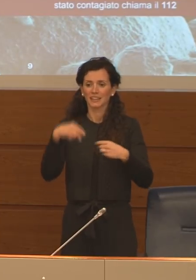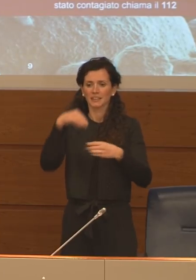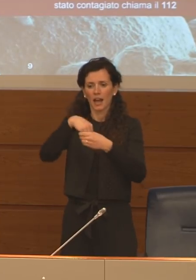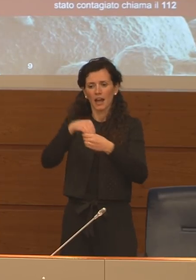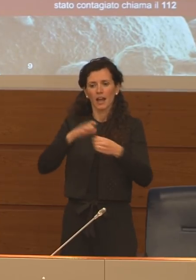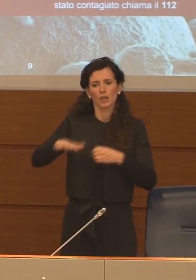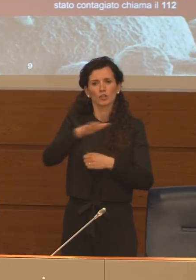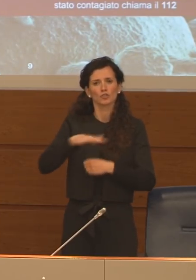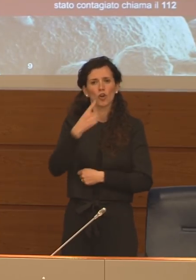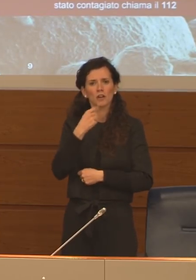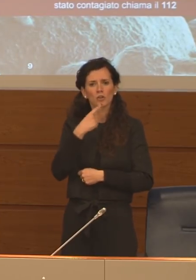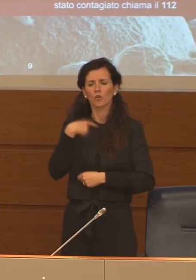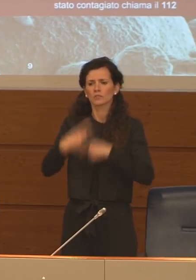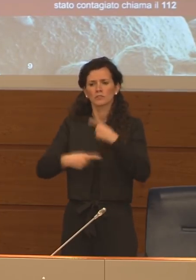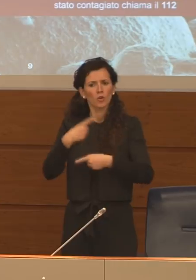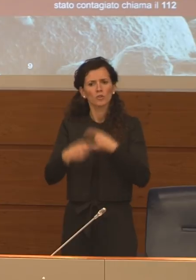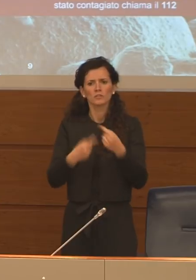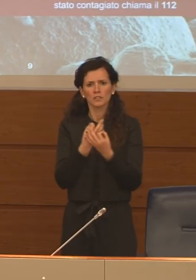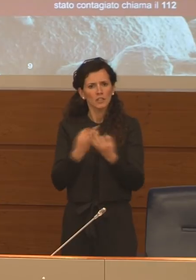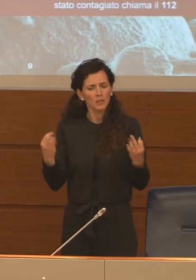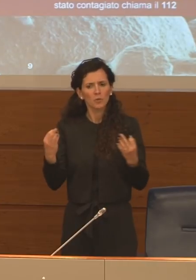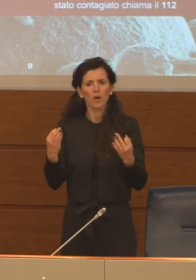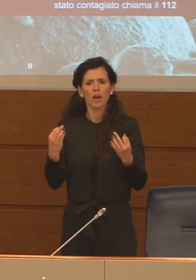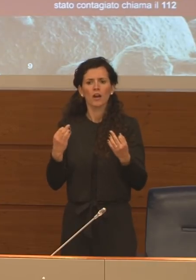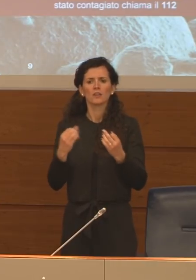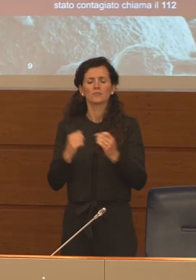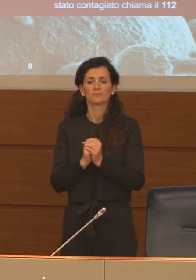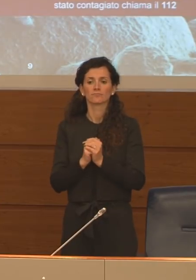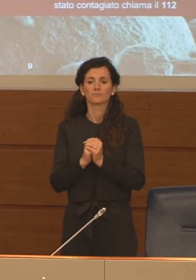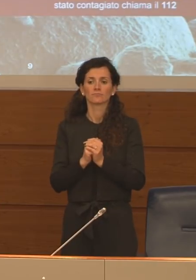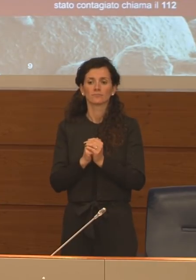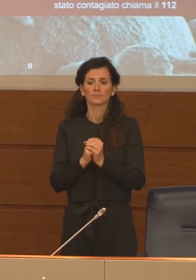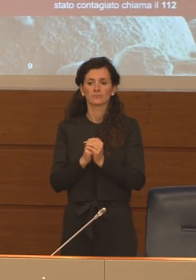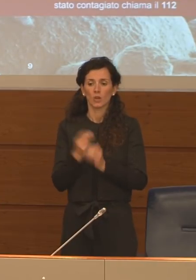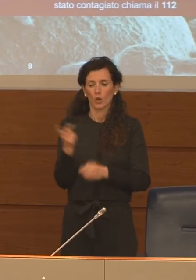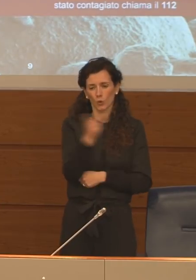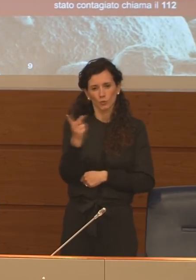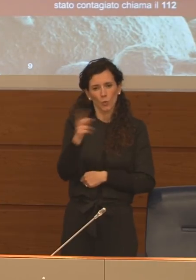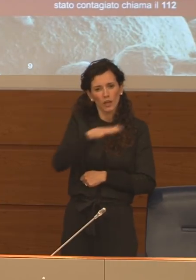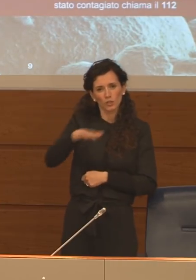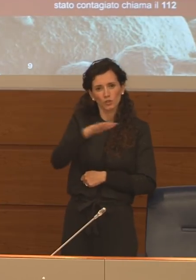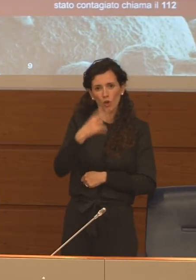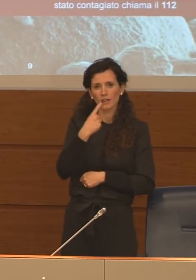nelle due zone rosse, anzi voglio ricordare che come voi avrete anche